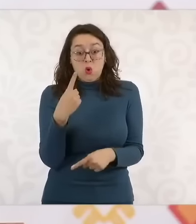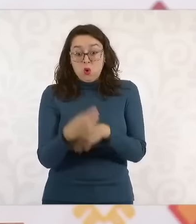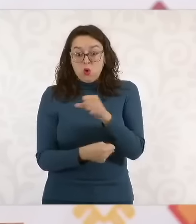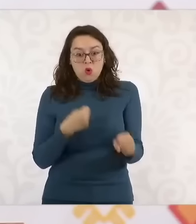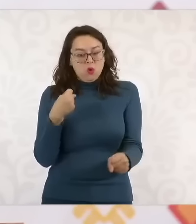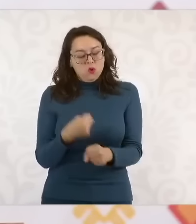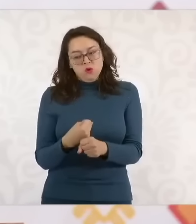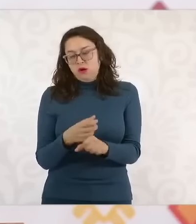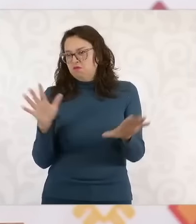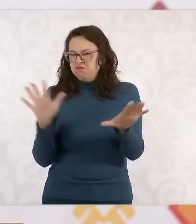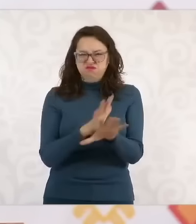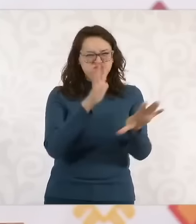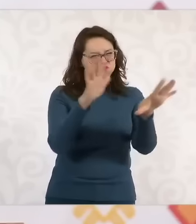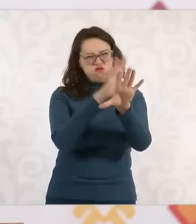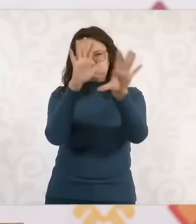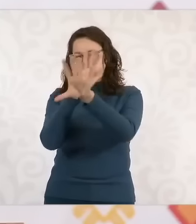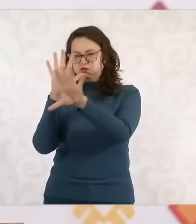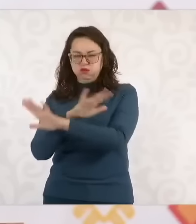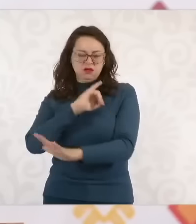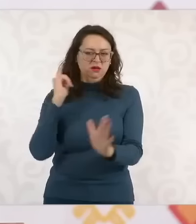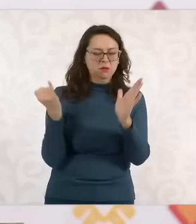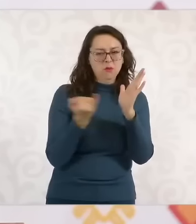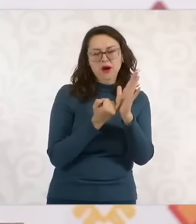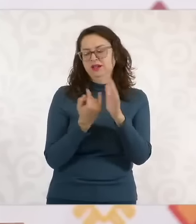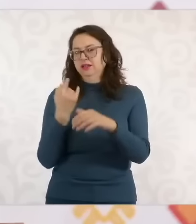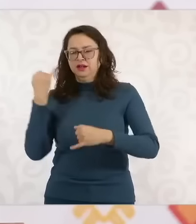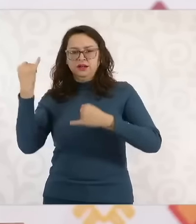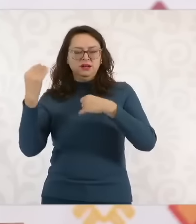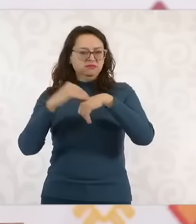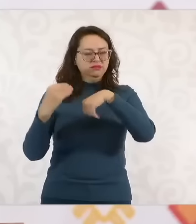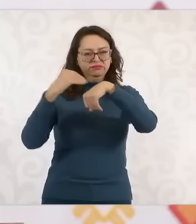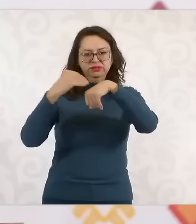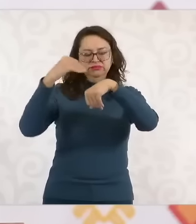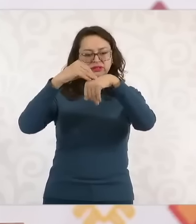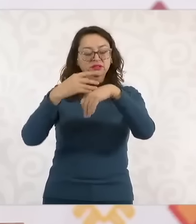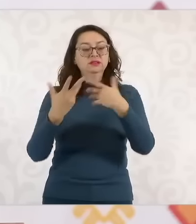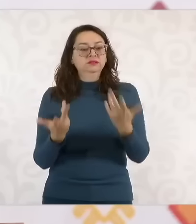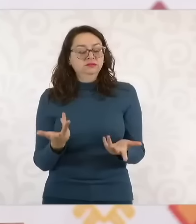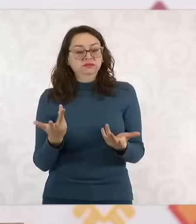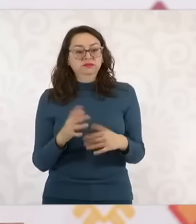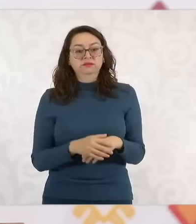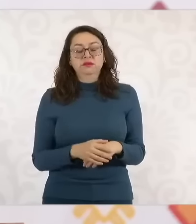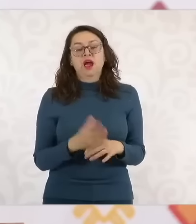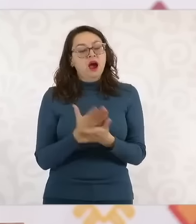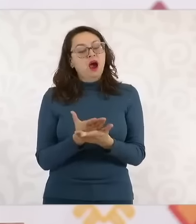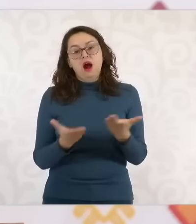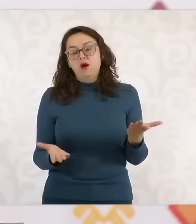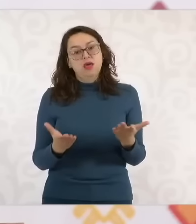muchos cambios de aranceles, en fin. Y hoy en día ya no está 5050, está 8515. O sea,